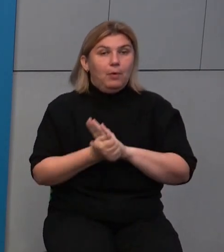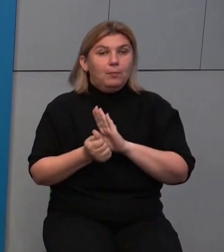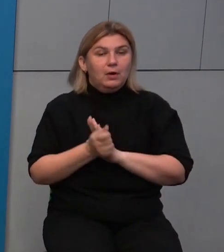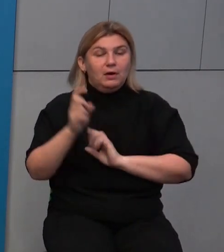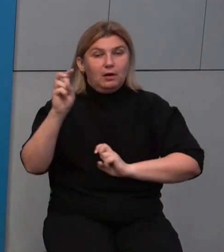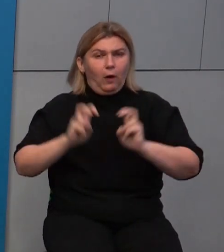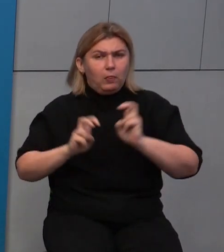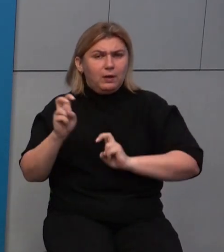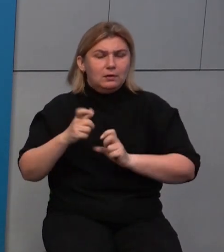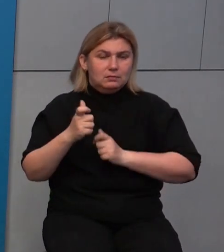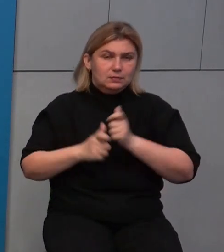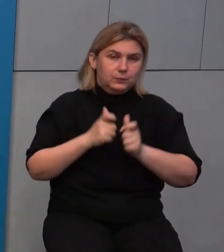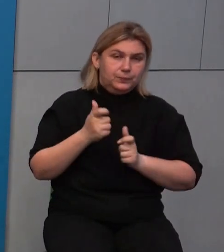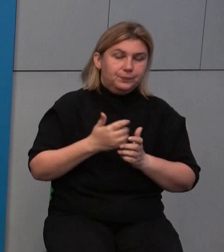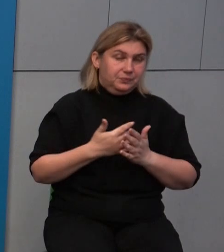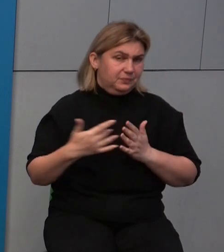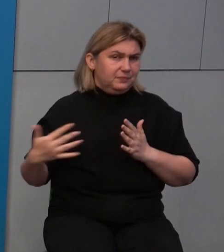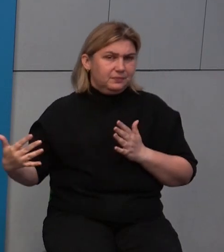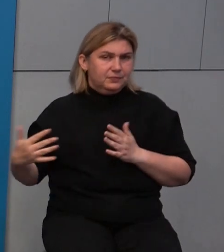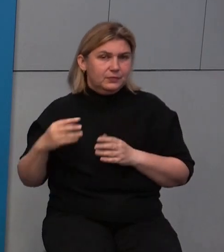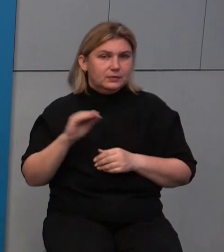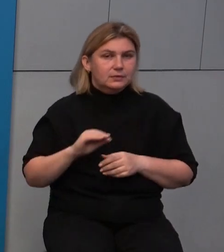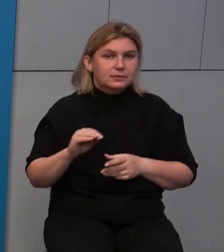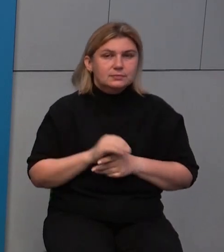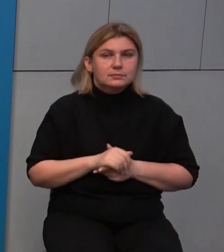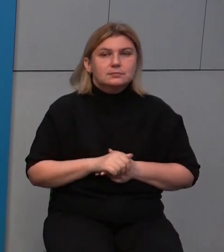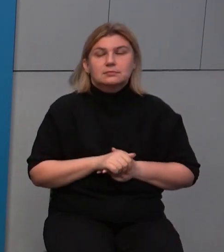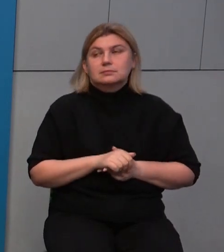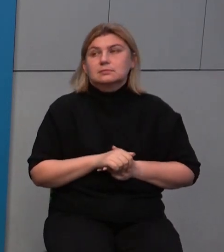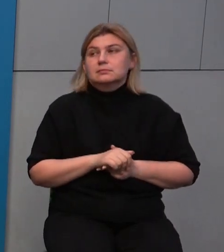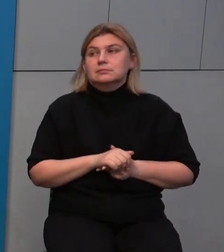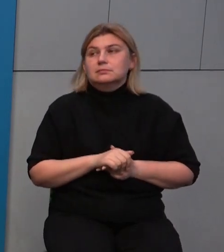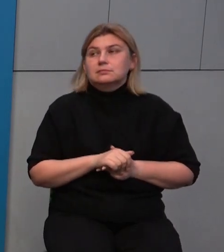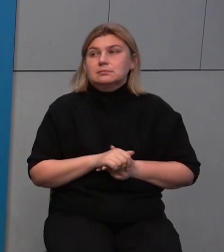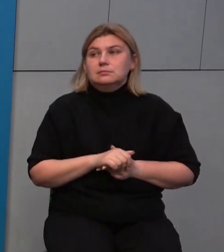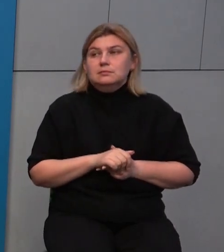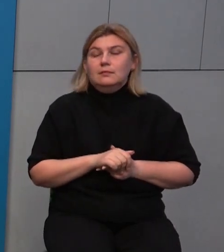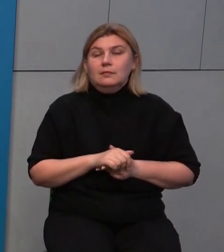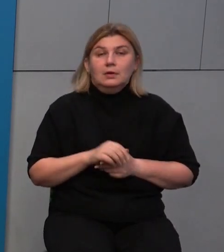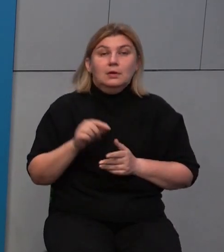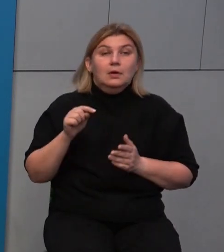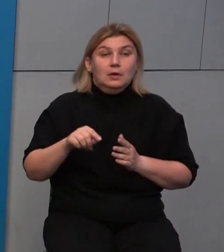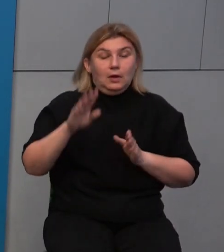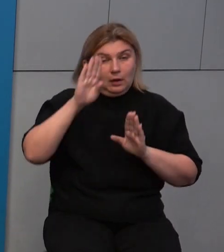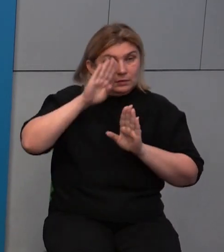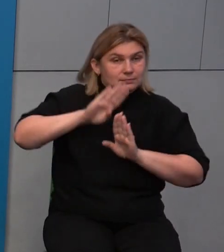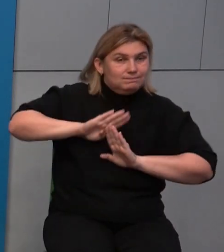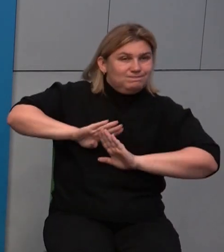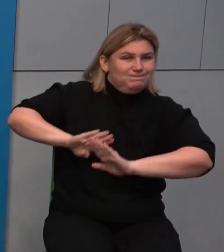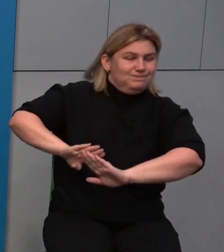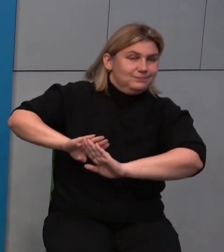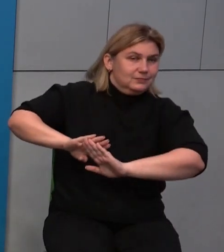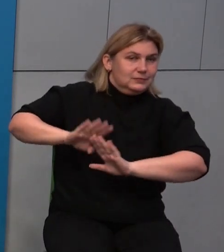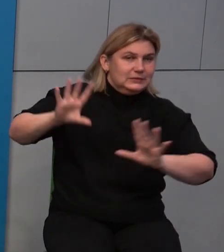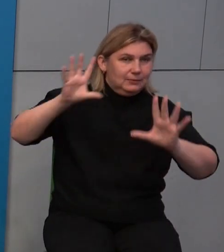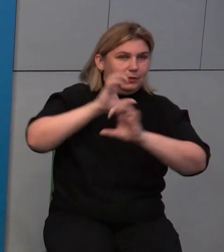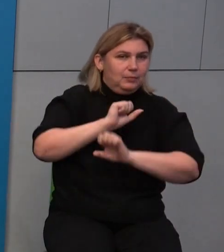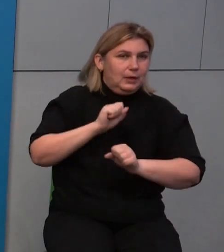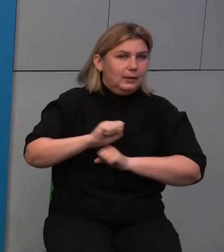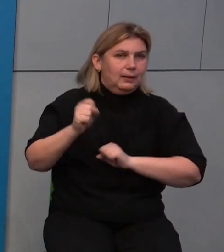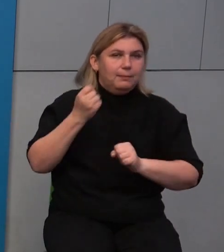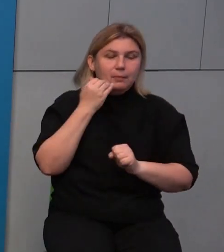i tak dalej, i tak dalej, że tutaj jakoś to wyparcie działa bardzo mocno